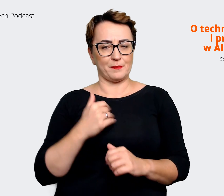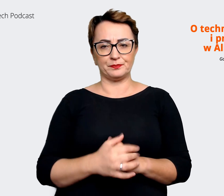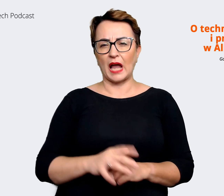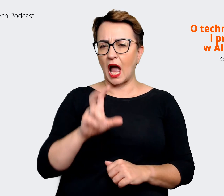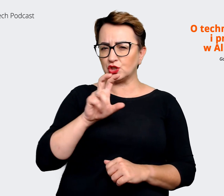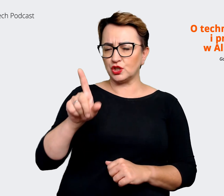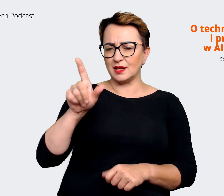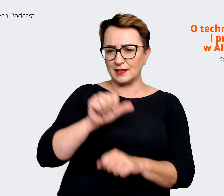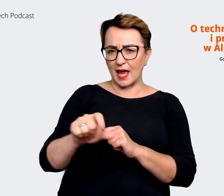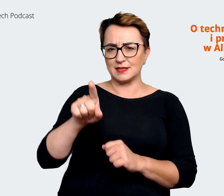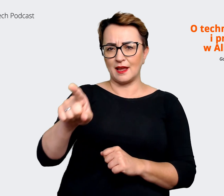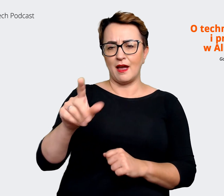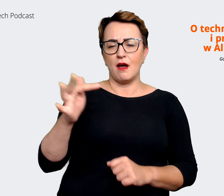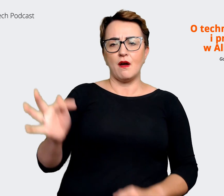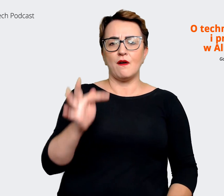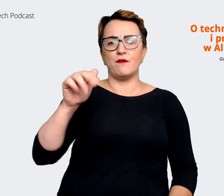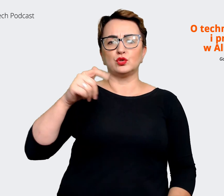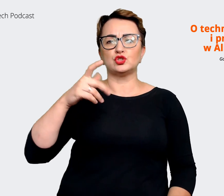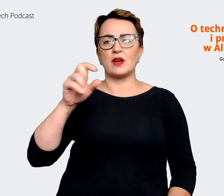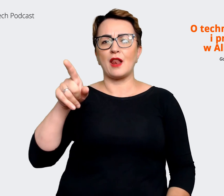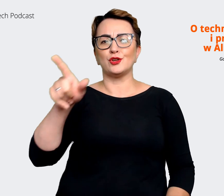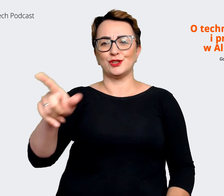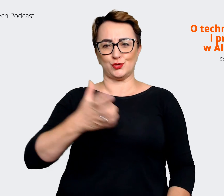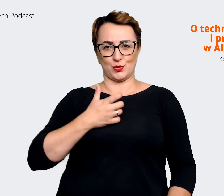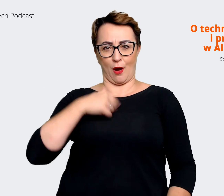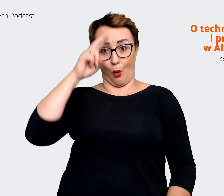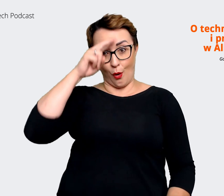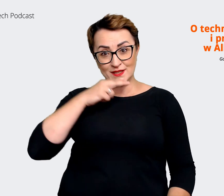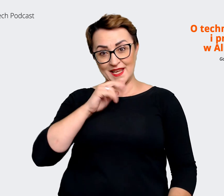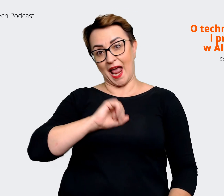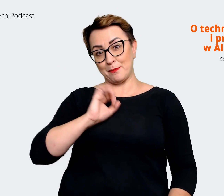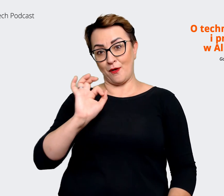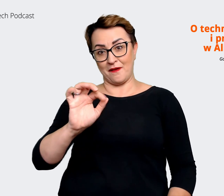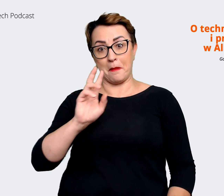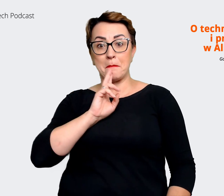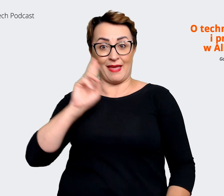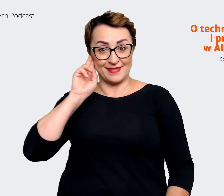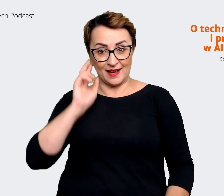czujesz się ojcem albo matką? Mariusz: Ooooo tak. Przede wszystkim wszyscy,